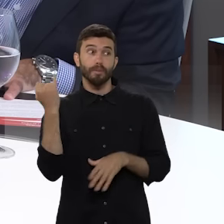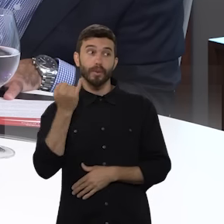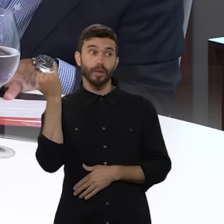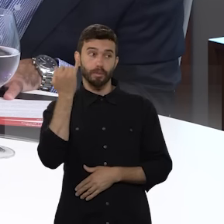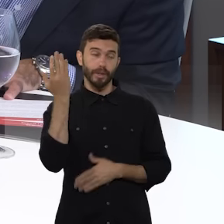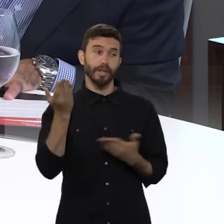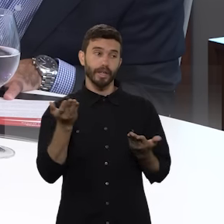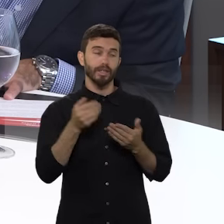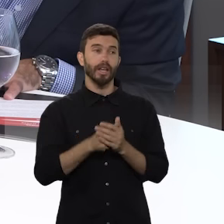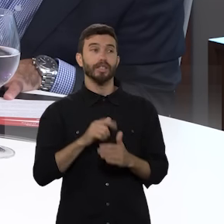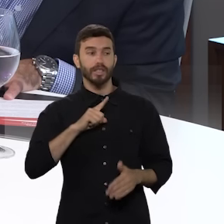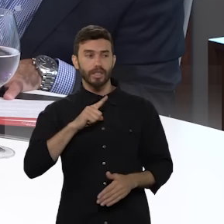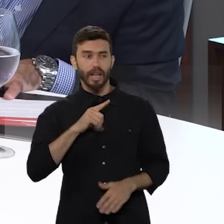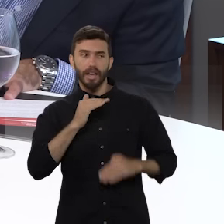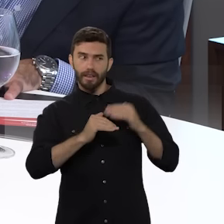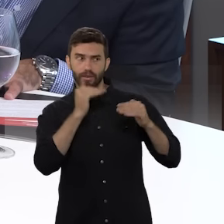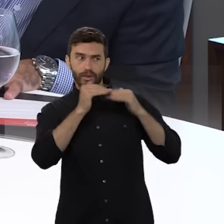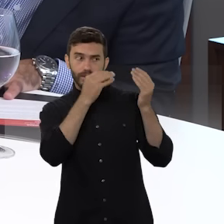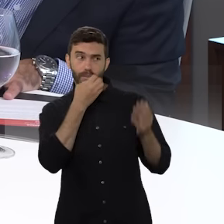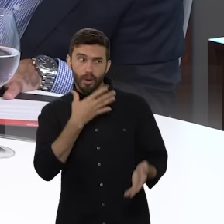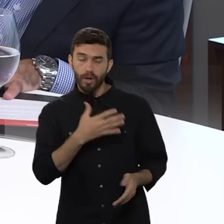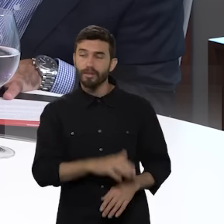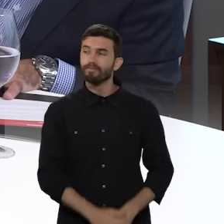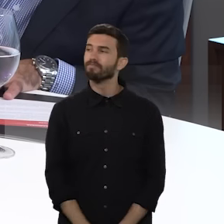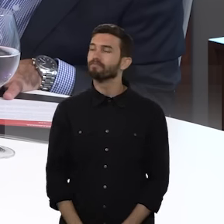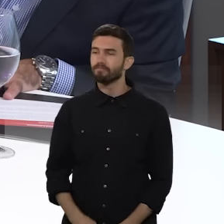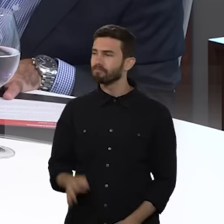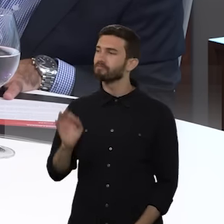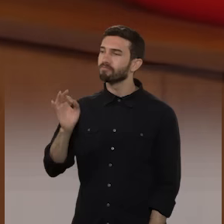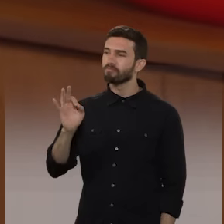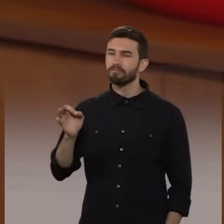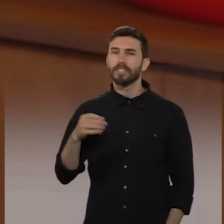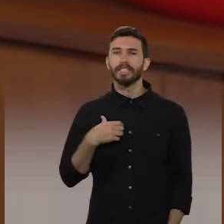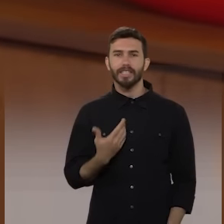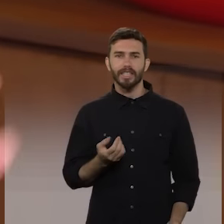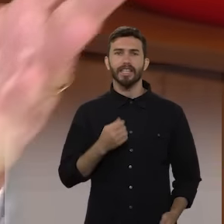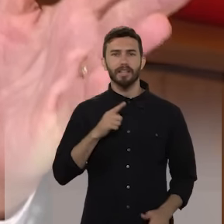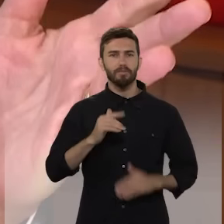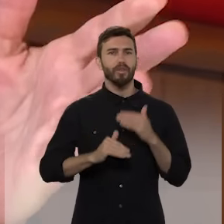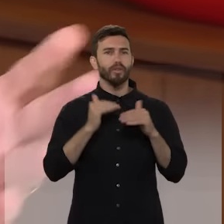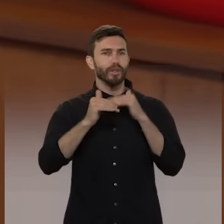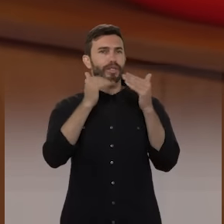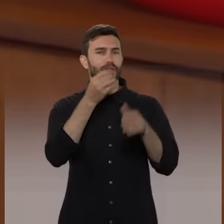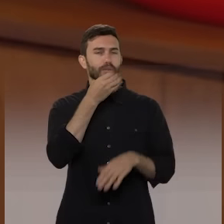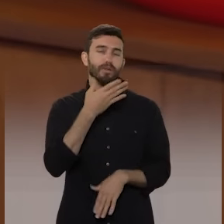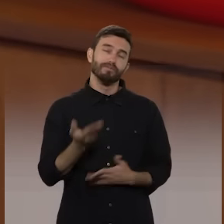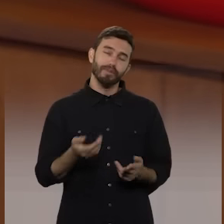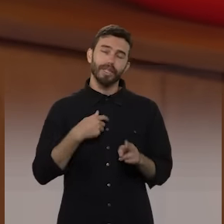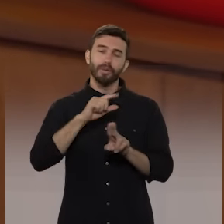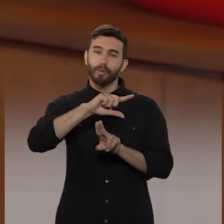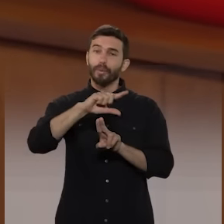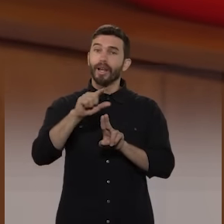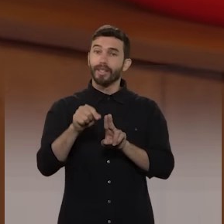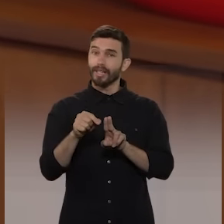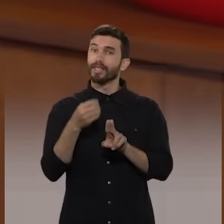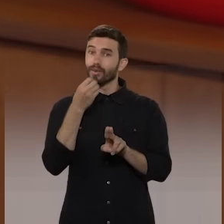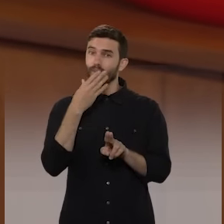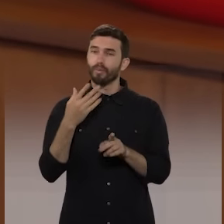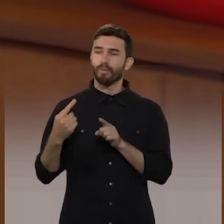a gente está evoluindo bem nesse sentido? Sim, estamos evoluindo bem. Bem, o Bradesco é um grande parceiro nosso nos leilões,